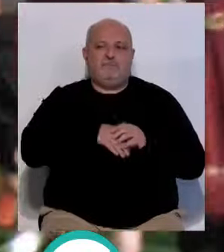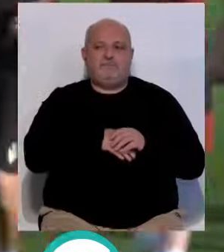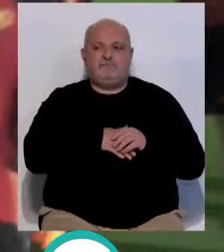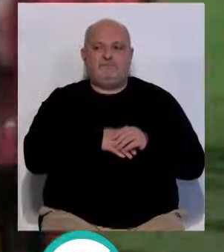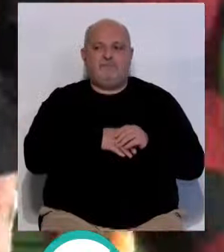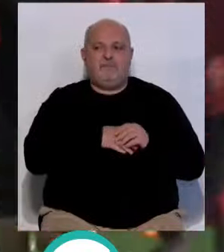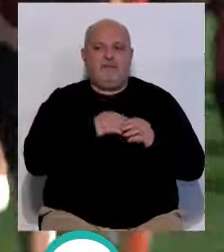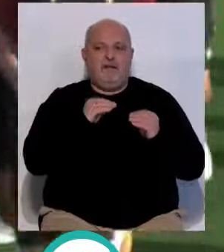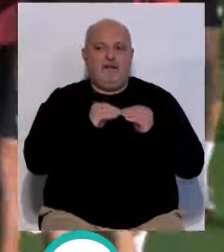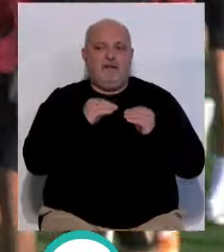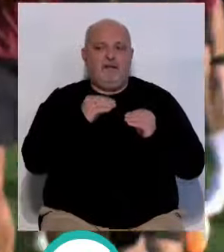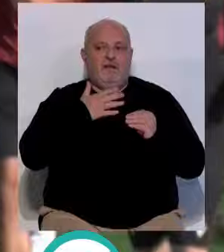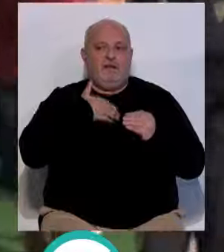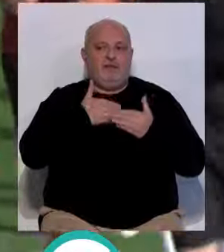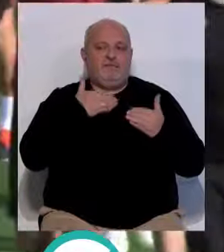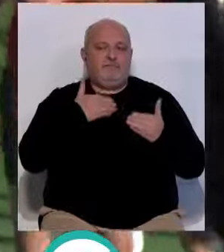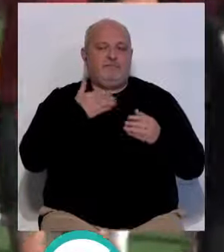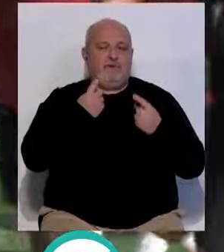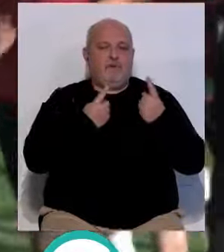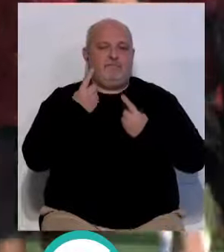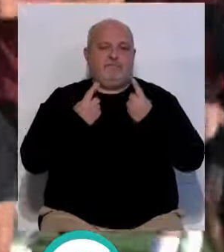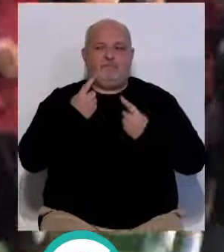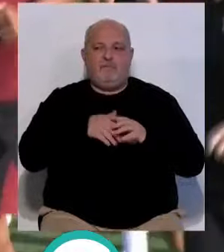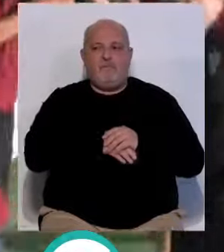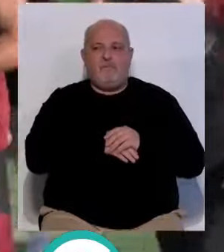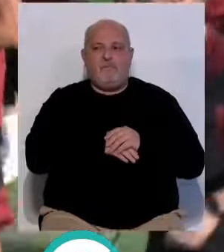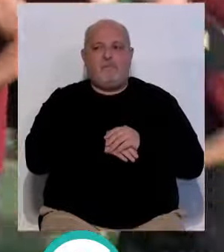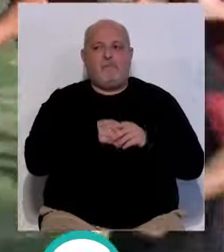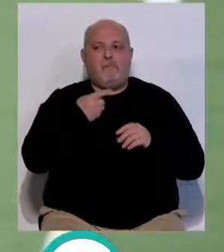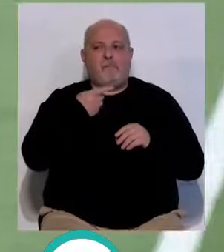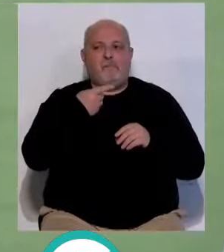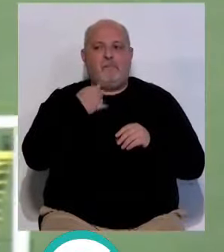de la plantilla este año lev al que cl lo que está claro Es que después de haber hablado de